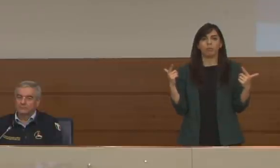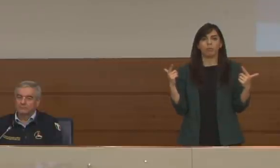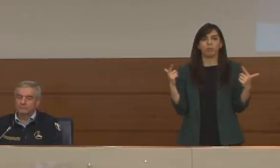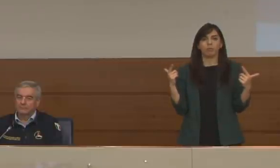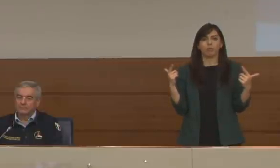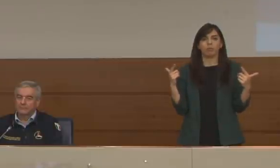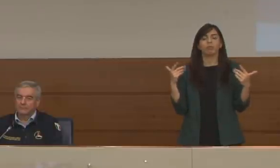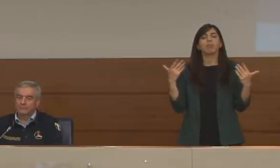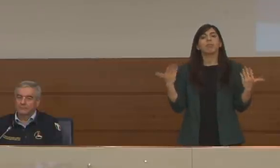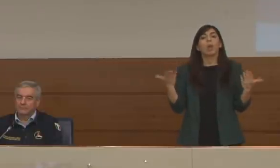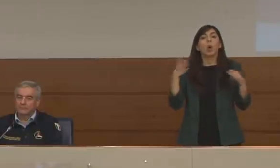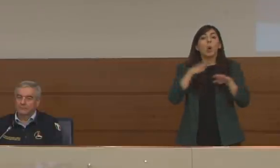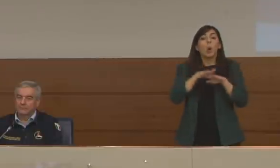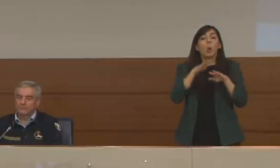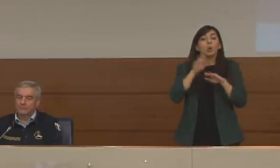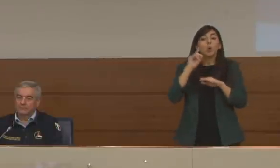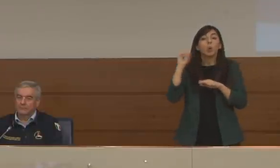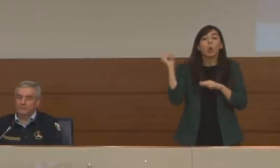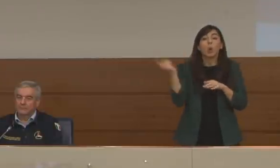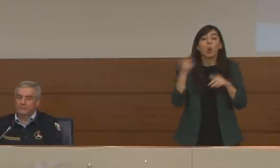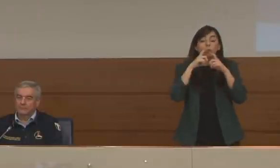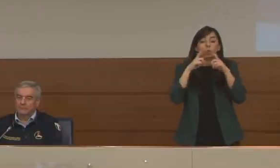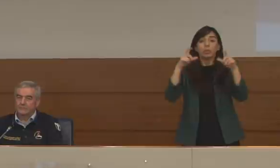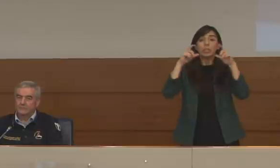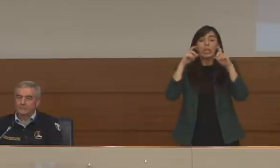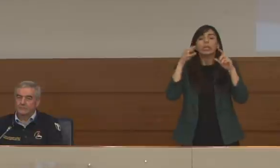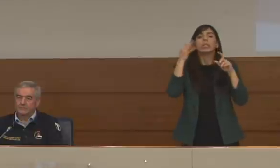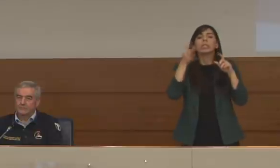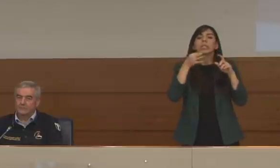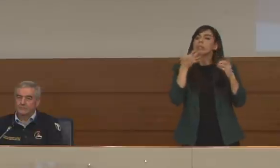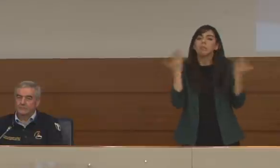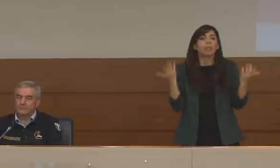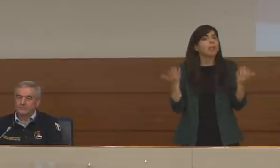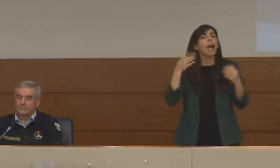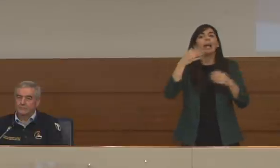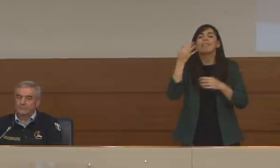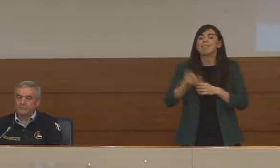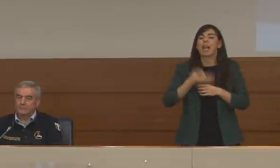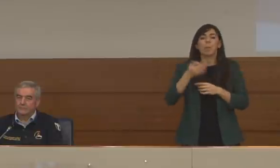Utilizzo universale vuol dire utilizzare la mascherina sempre e comunque,